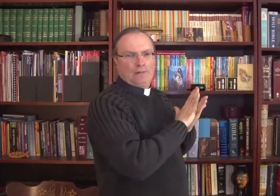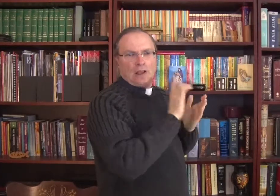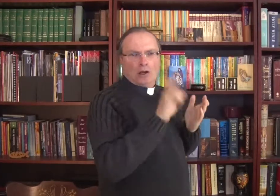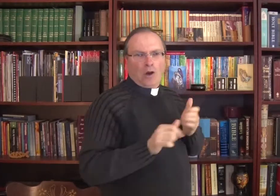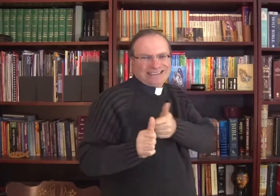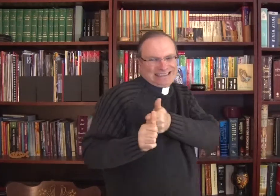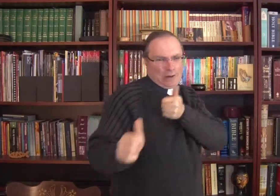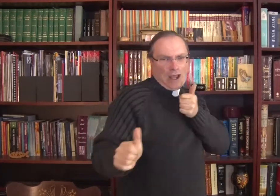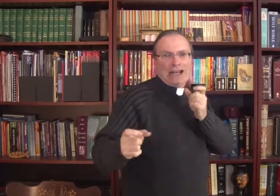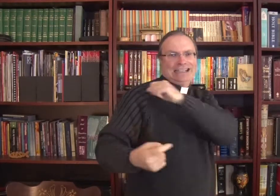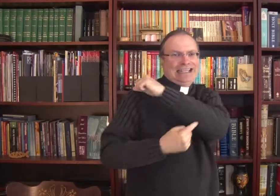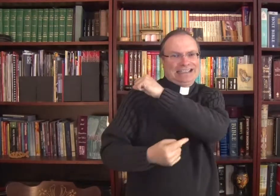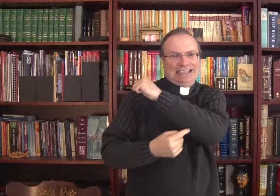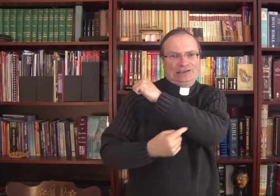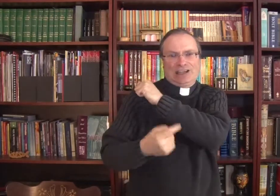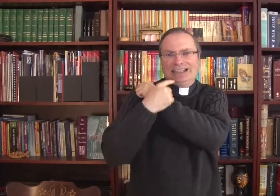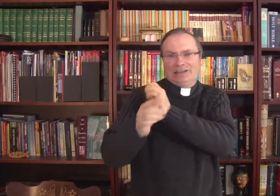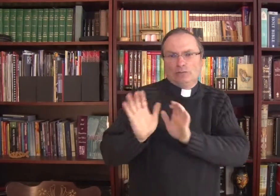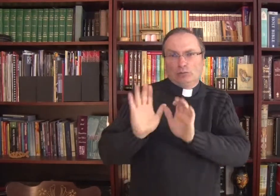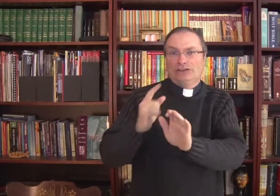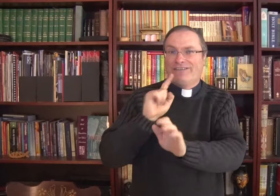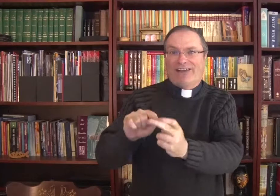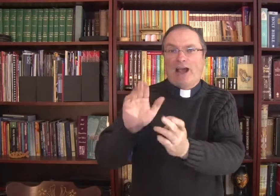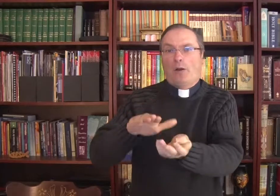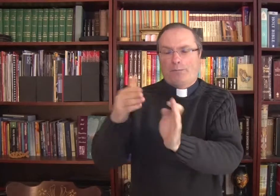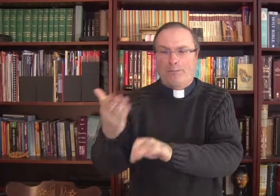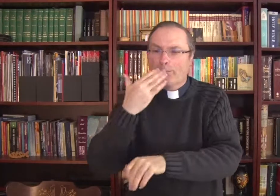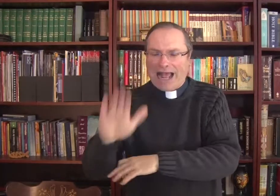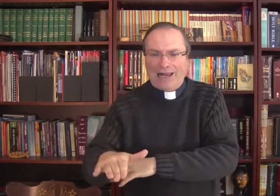Qu’on s’éloigne de la tentation qui nous pousse vers le mal.